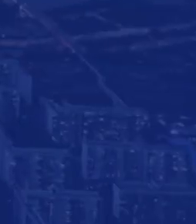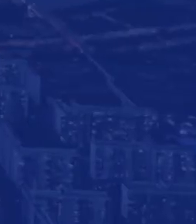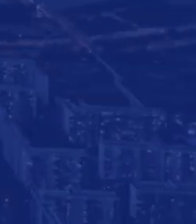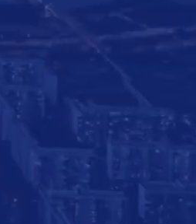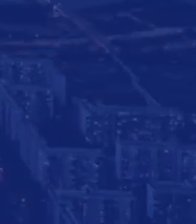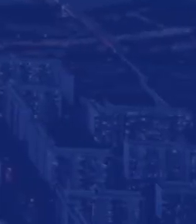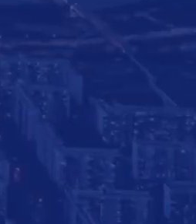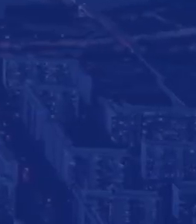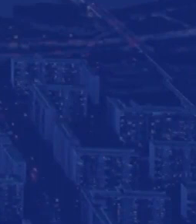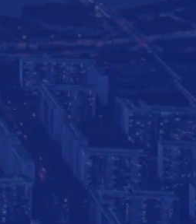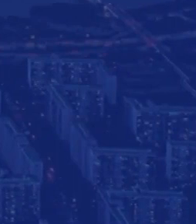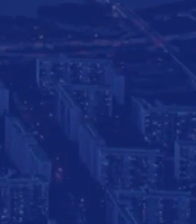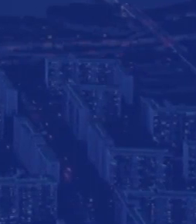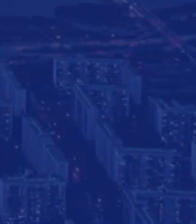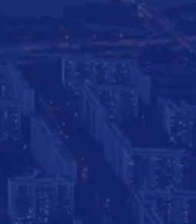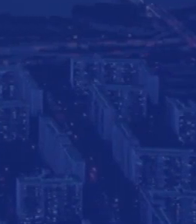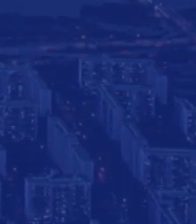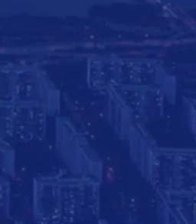연일 무더위가 기승을 부리면서 목에 걸고